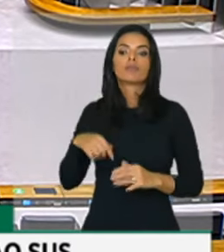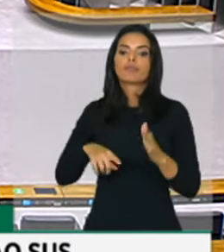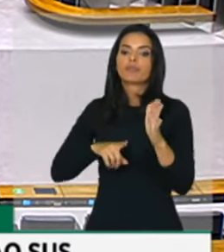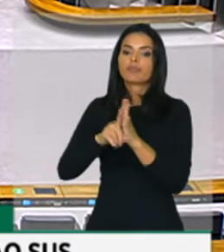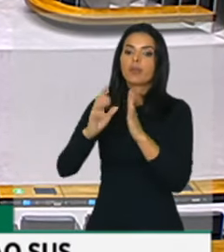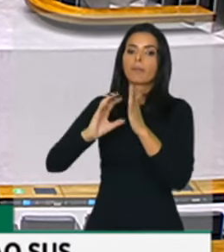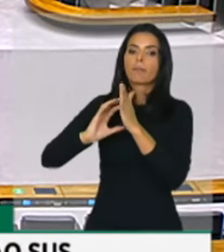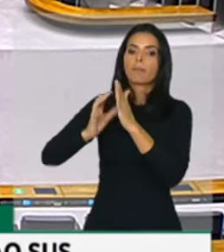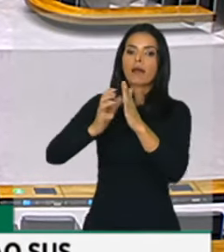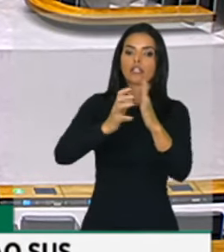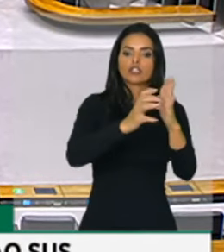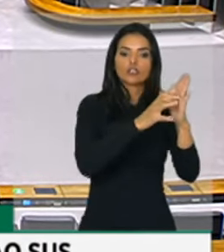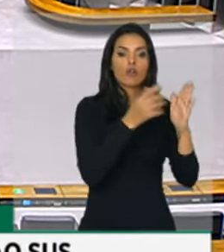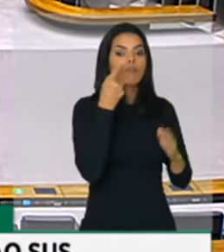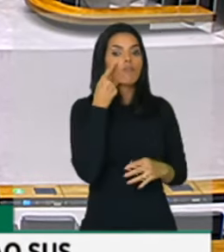NÃO FOR O CASO... -- [DEPUTADO]: TEM